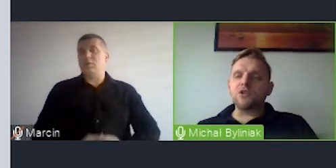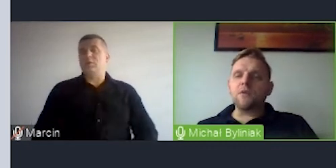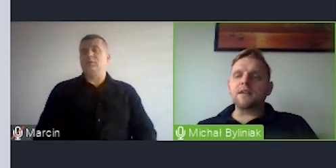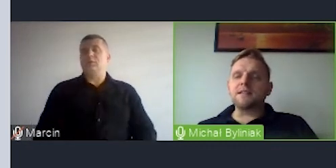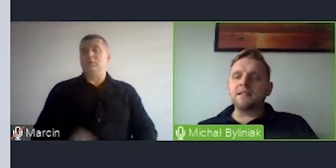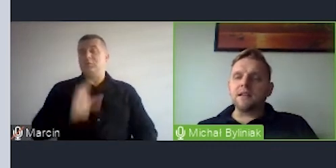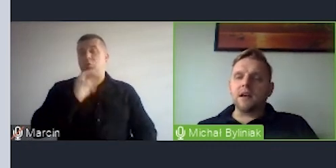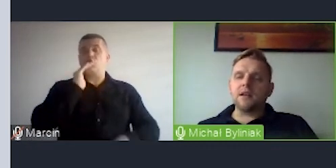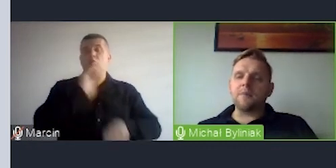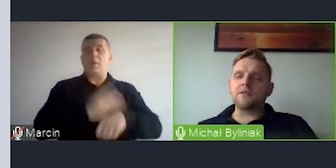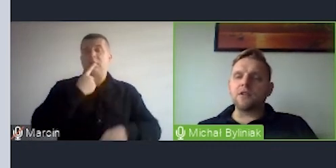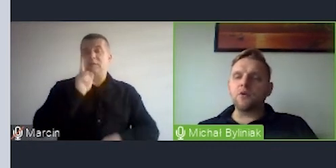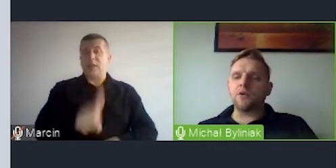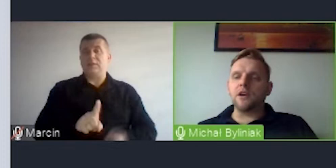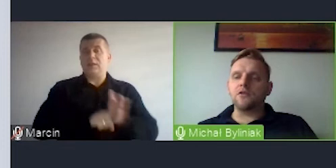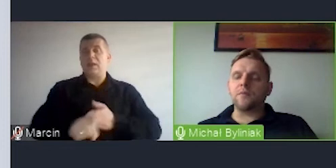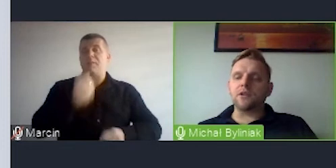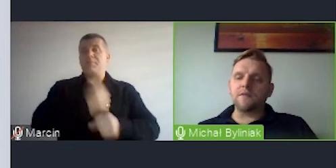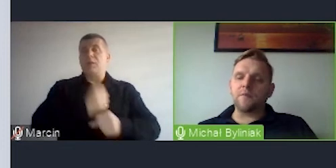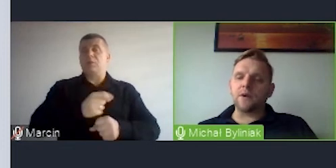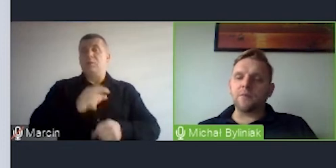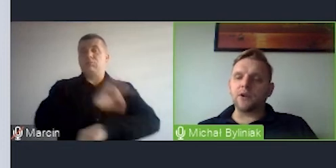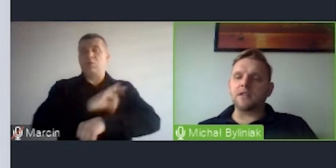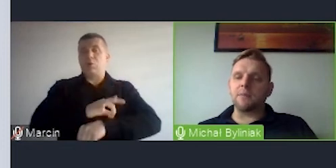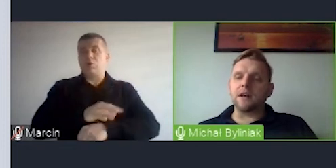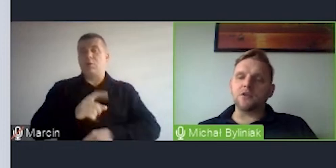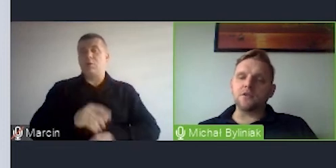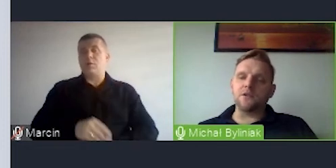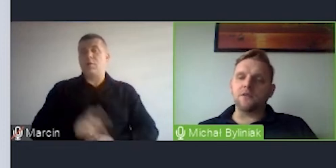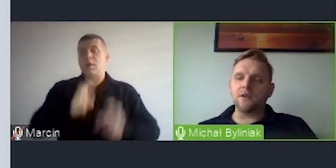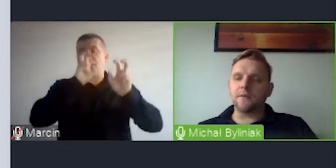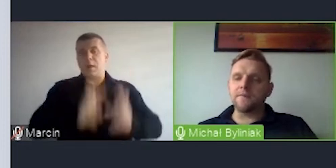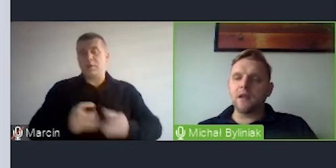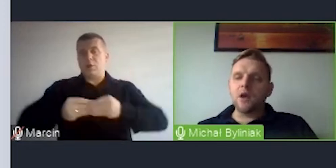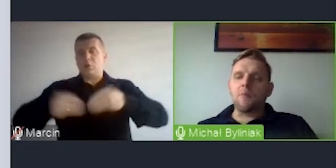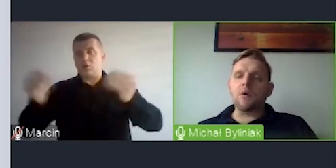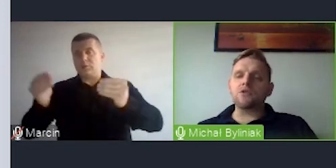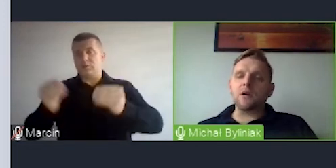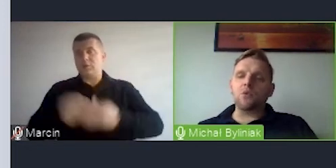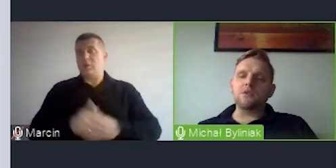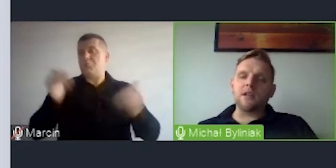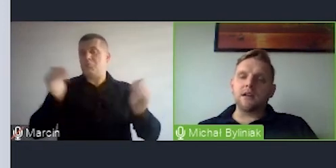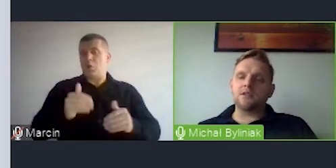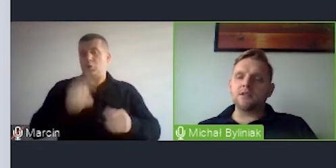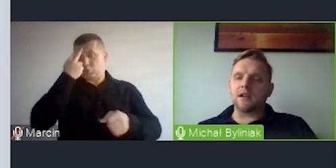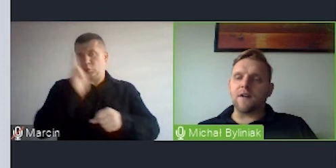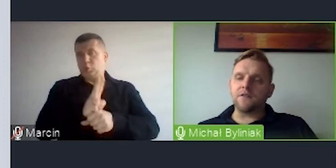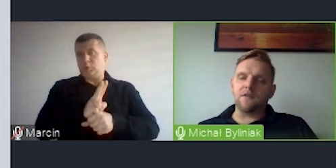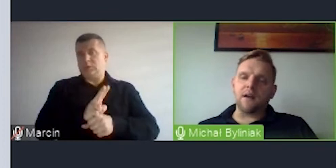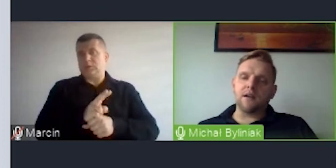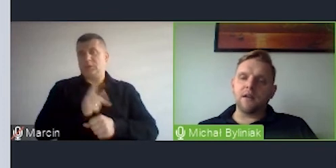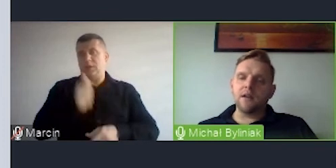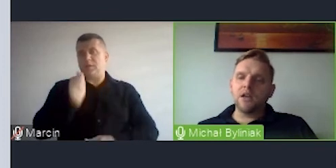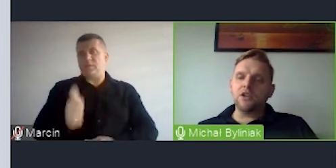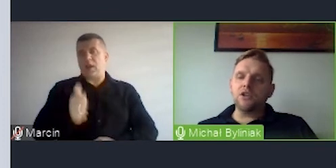"Czy przy umowach zlecenia dla personelu projektów w projektach badawczo-rozwojowych można uznać za kwalifikowalne